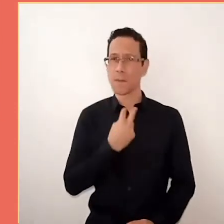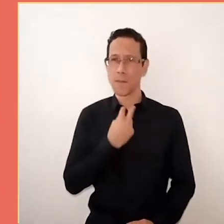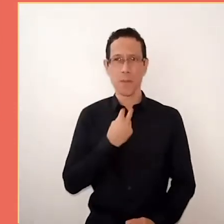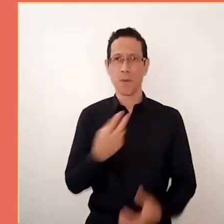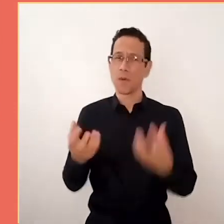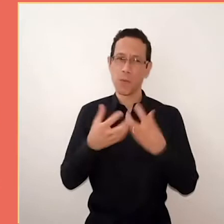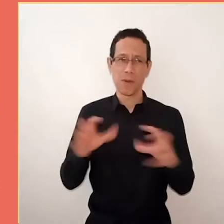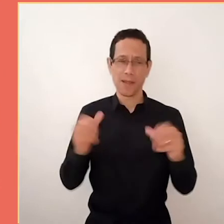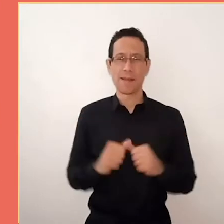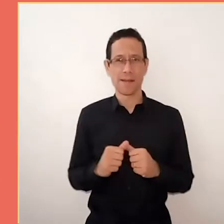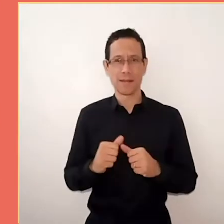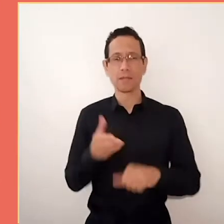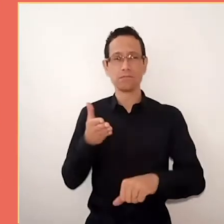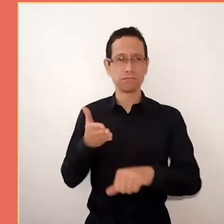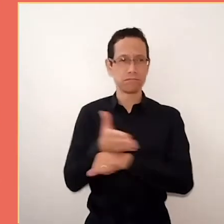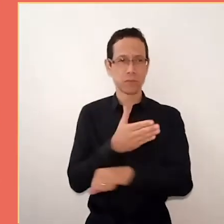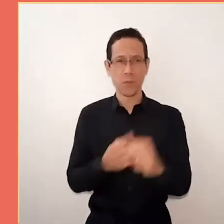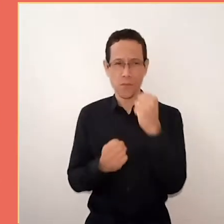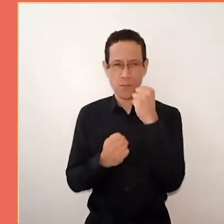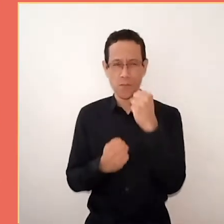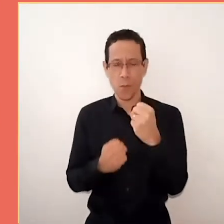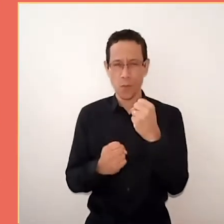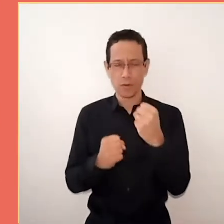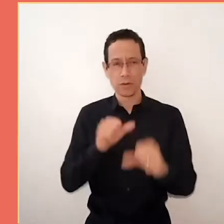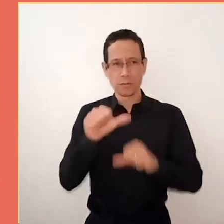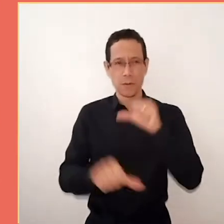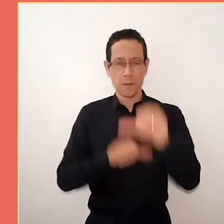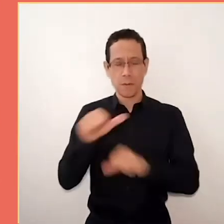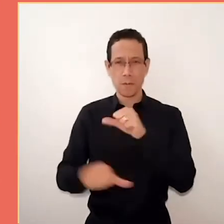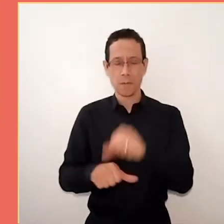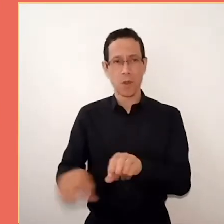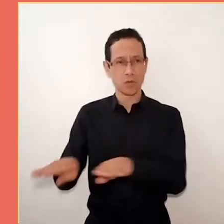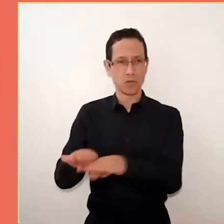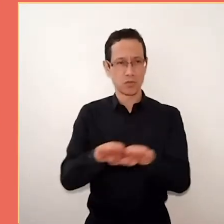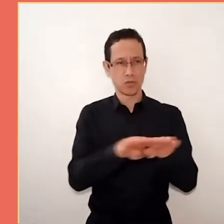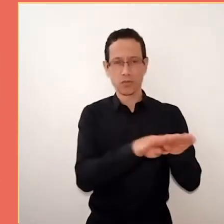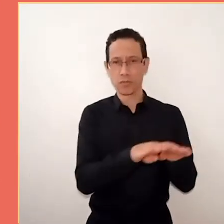incidir com força necessária nessa desigualdade de direitos que temos no Brasil.